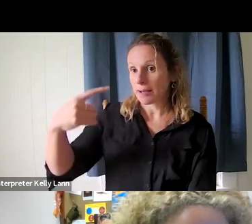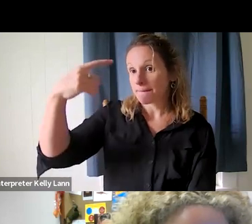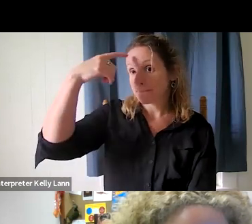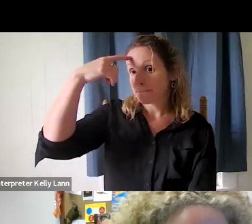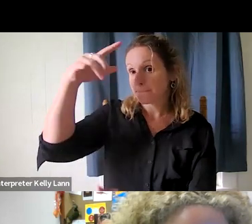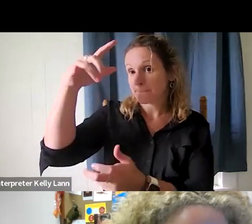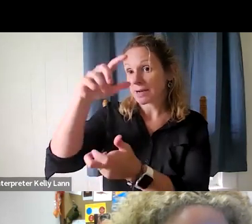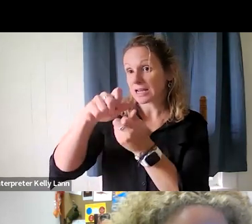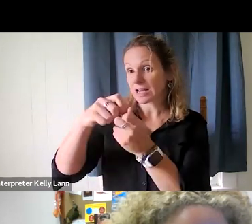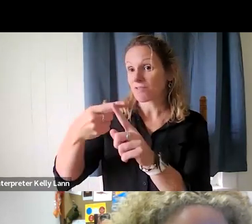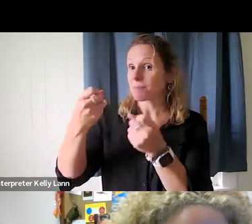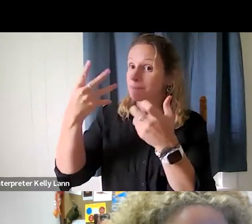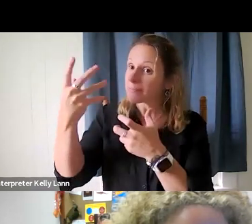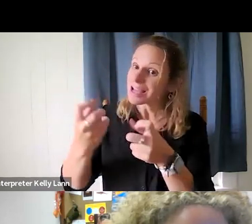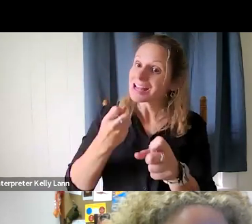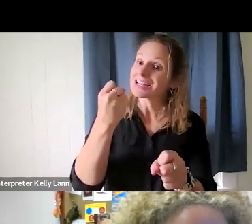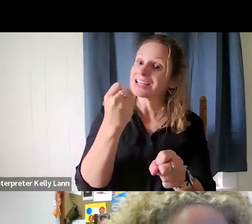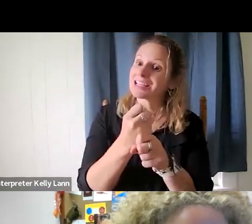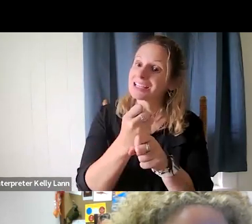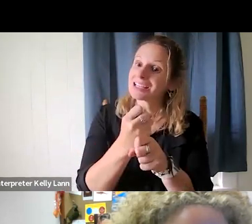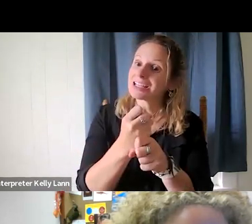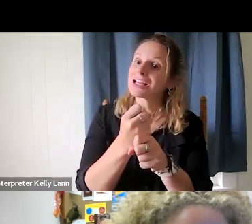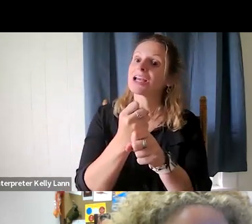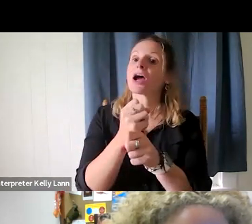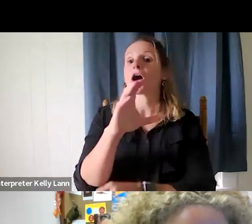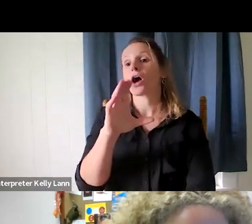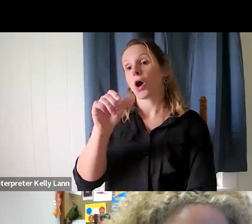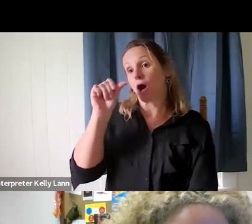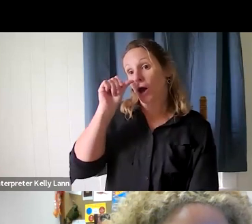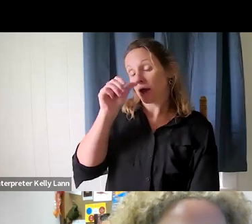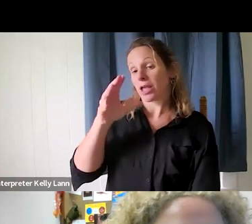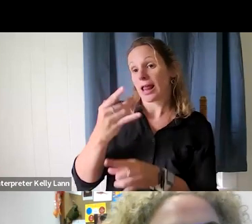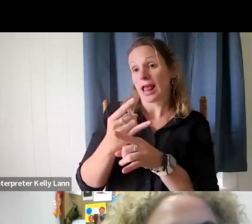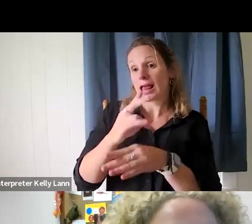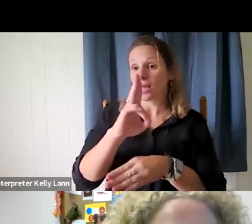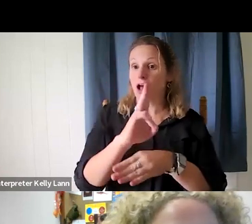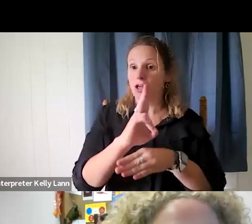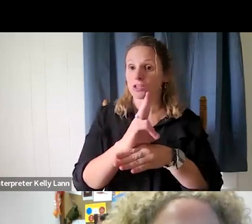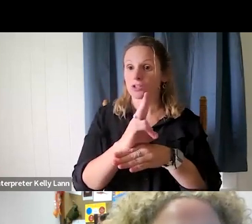por sus muchos años de consumo de cocaína y alcohol y que eso no iba a cambiar